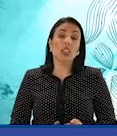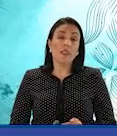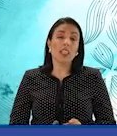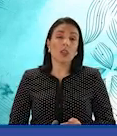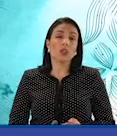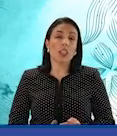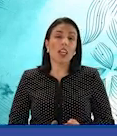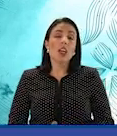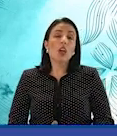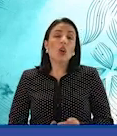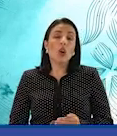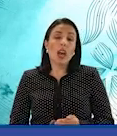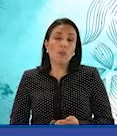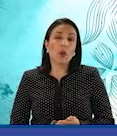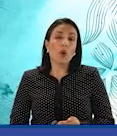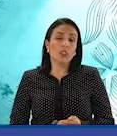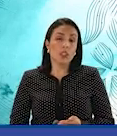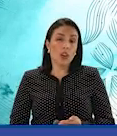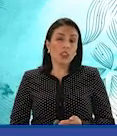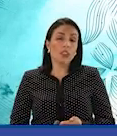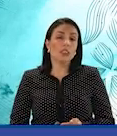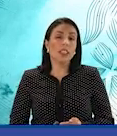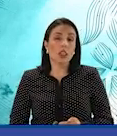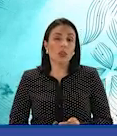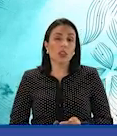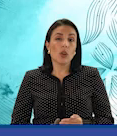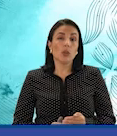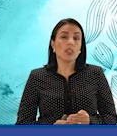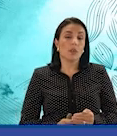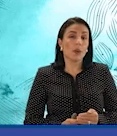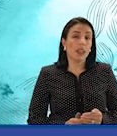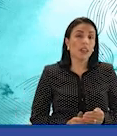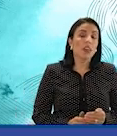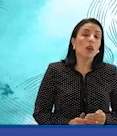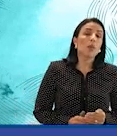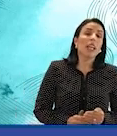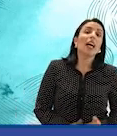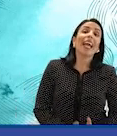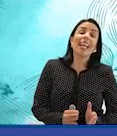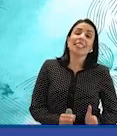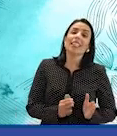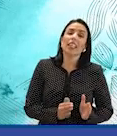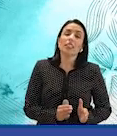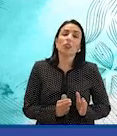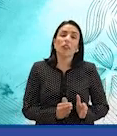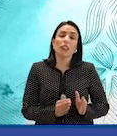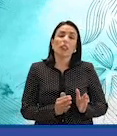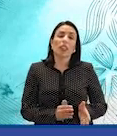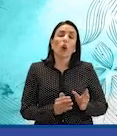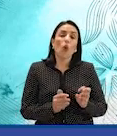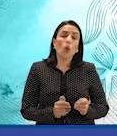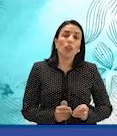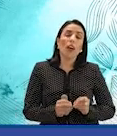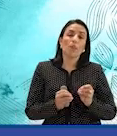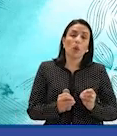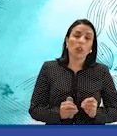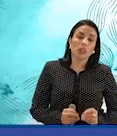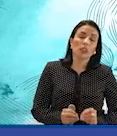debe de contar con la aprobación del Concejo Municipal. Ese ingreso debe tener una aprobación